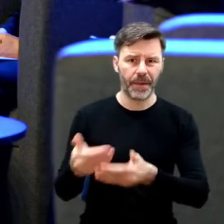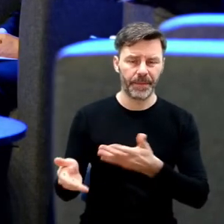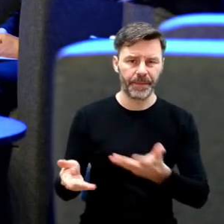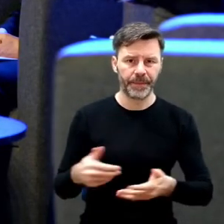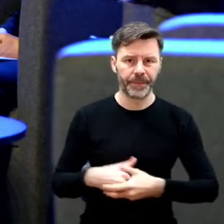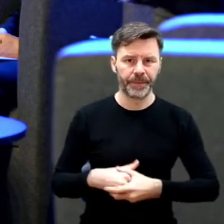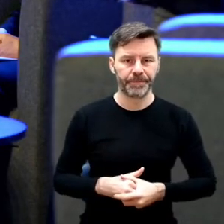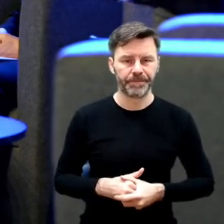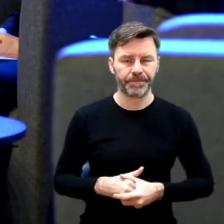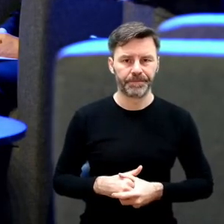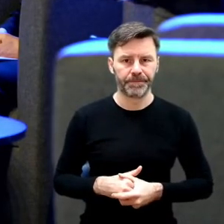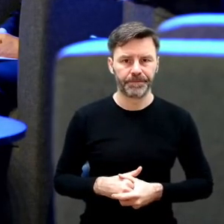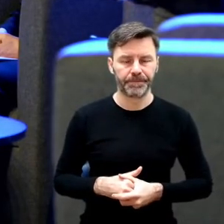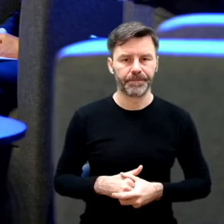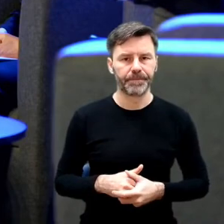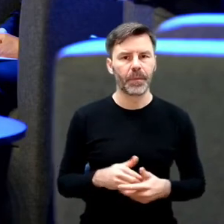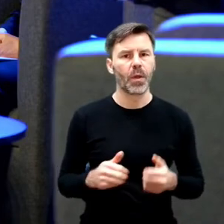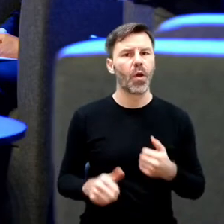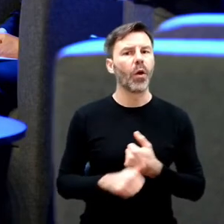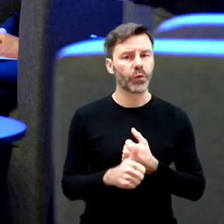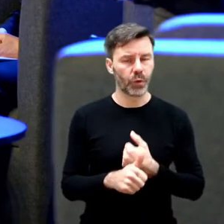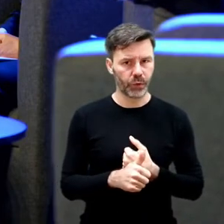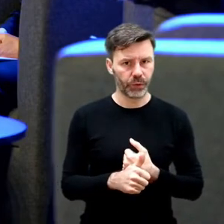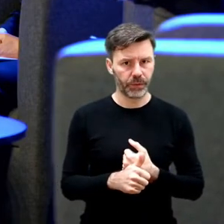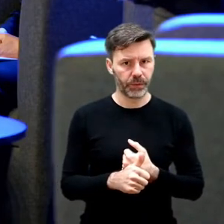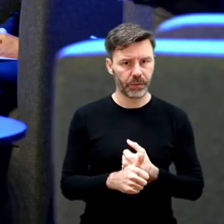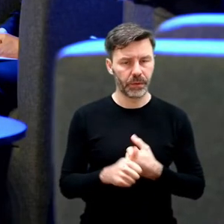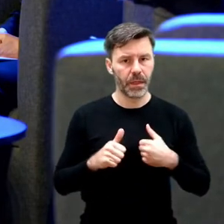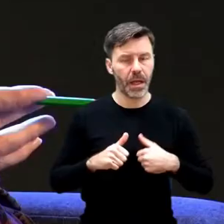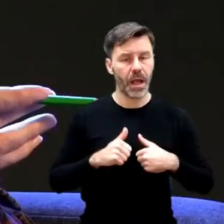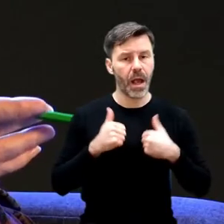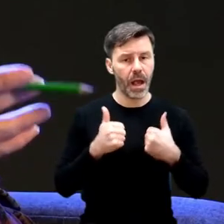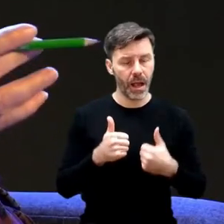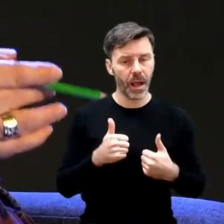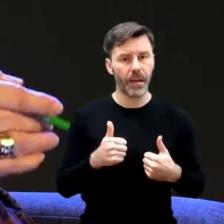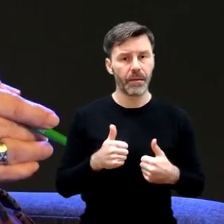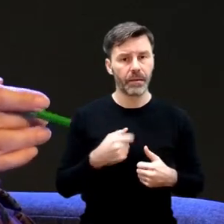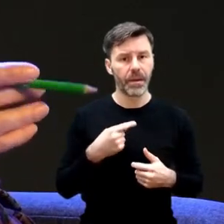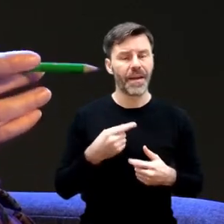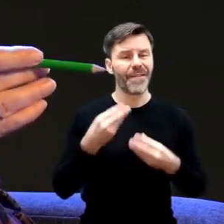Chodzi mi o to, żebyśmy się więcej informowali, żeby świadomość